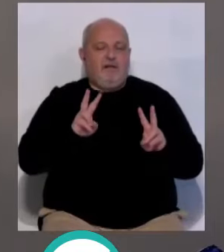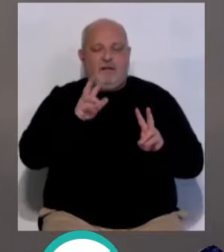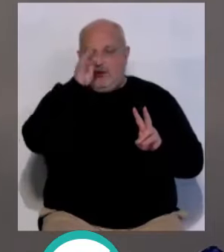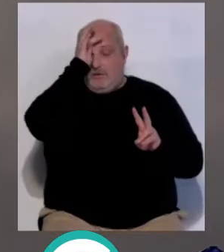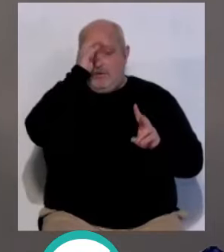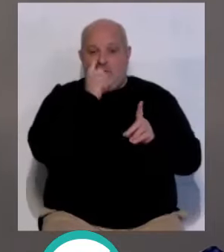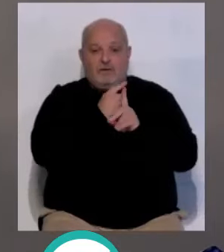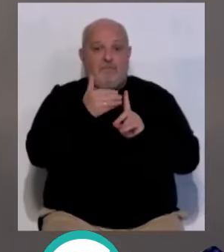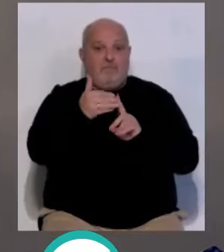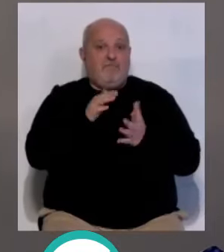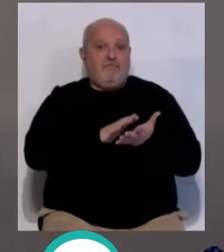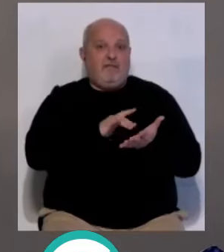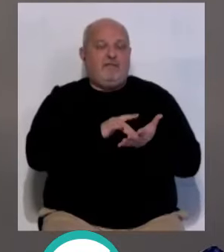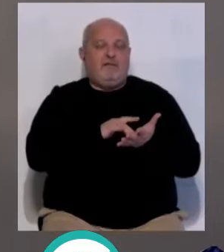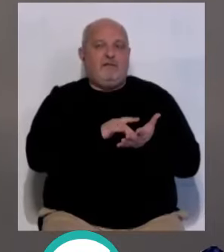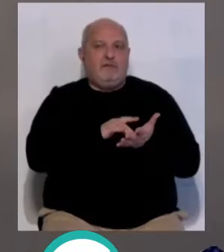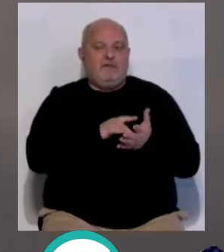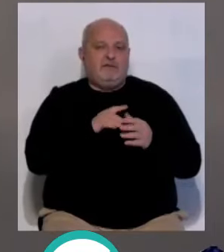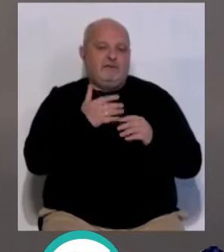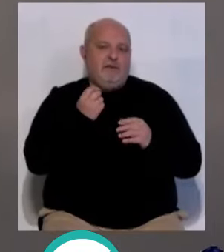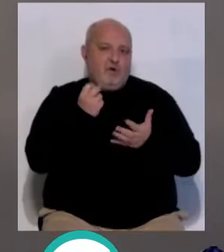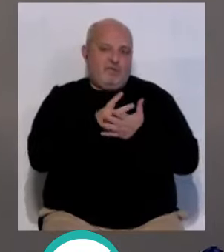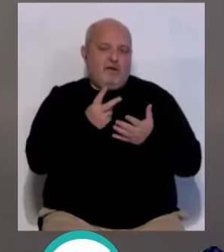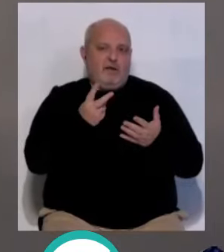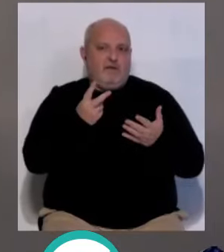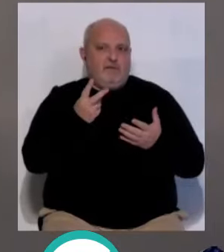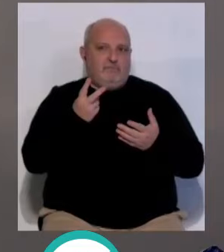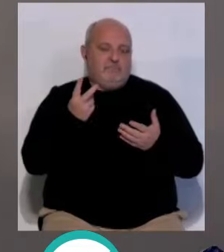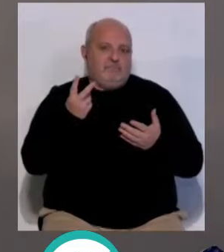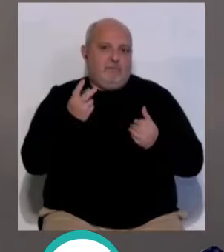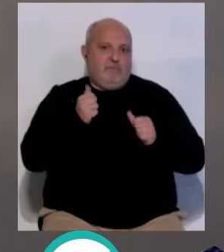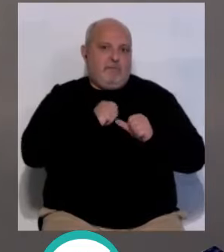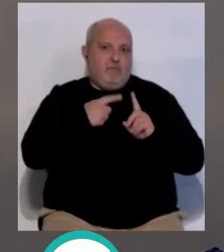Valencia pues sea la resurrección del equipo que es lo que Todos queremos porque bueno la